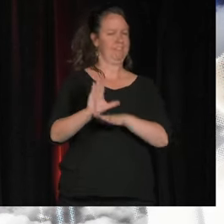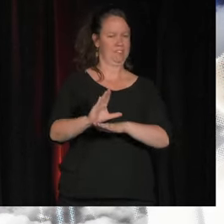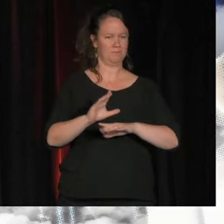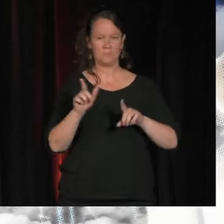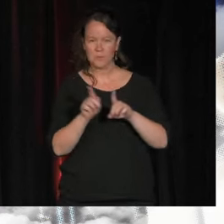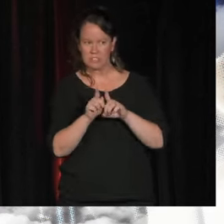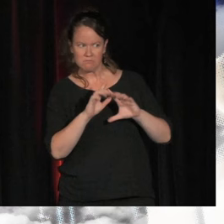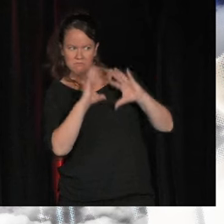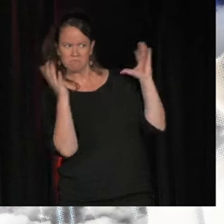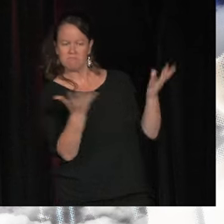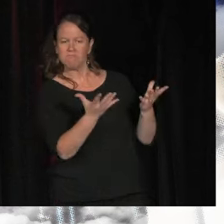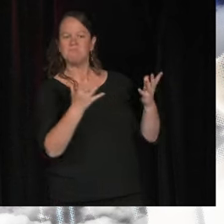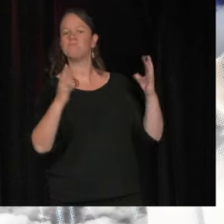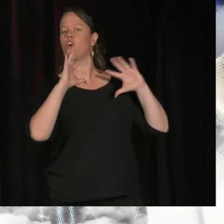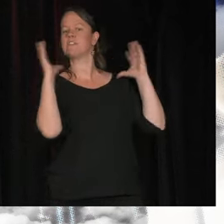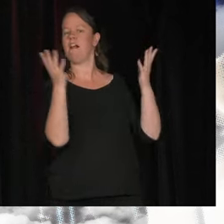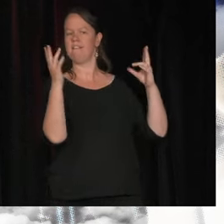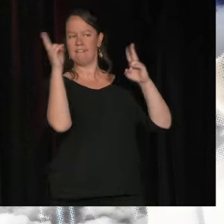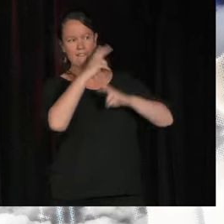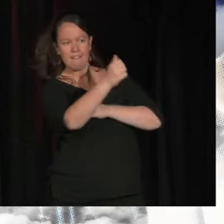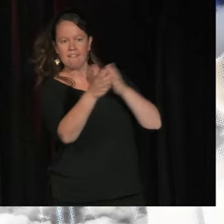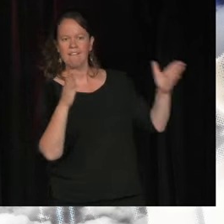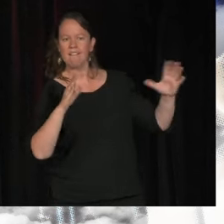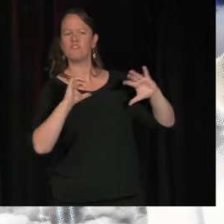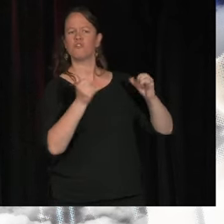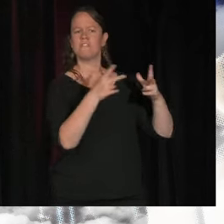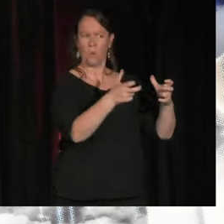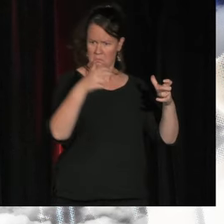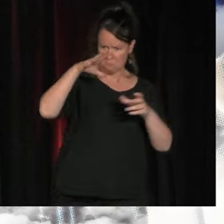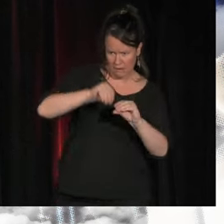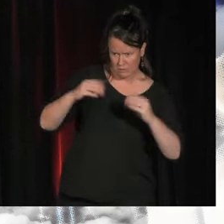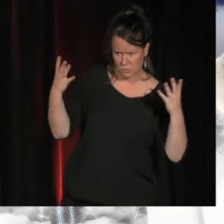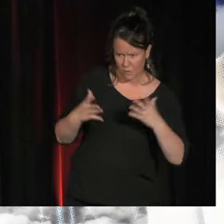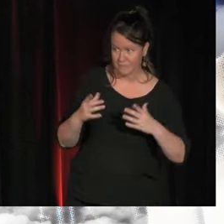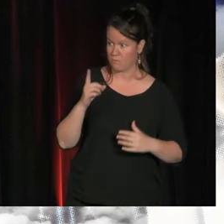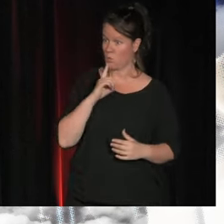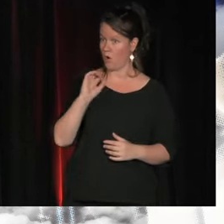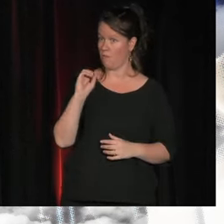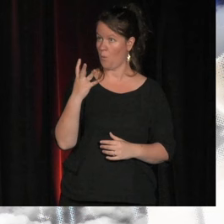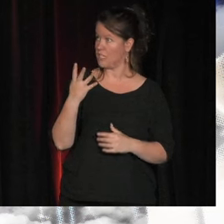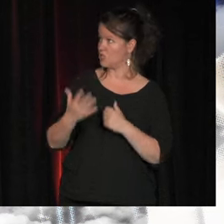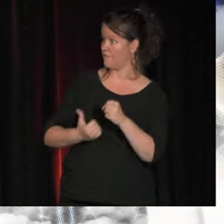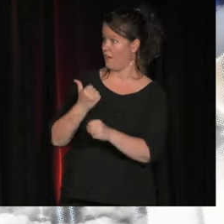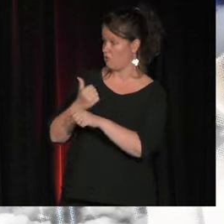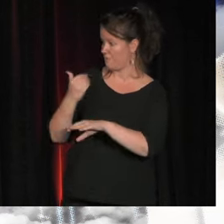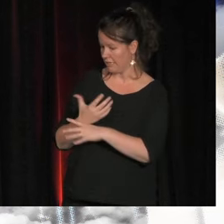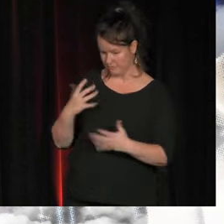vidéoludique, sachant qu'on est quasiment un an après la sortie d'Overwatch 2. C'est ça, oui. On est à quelques jours près.